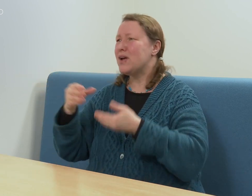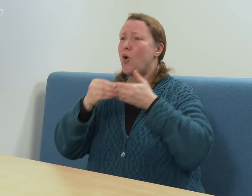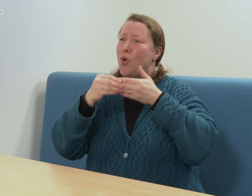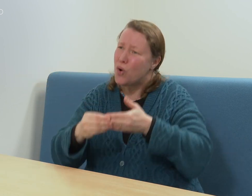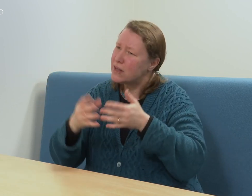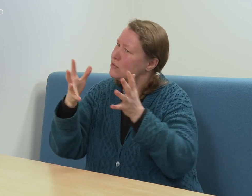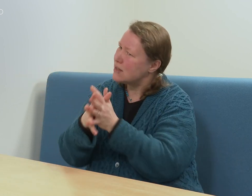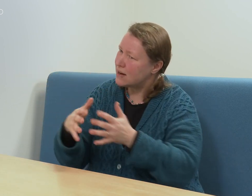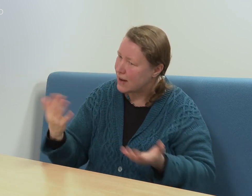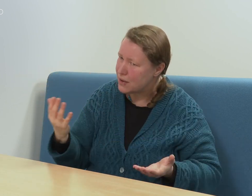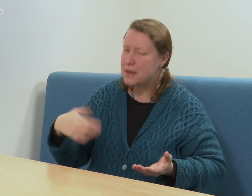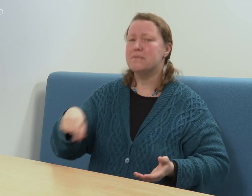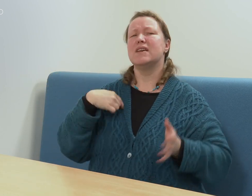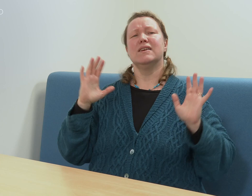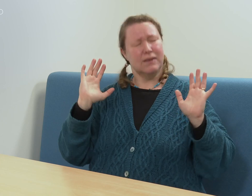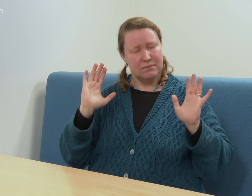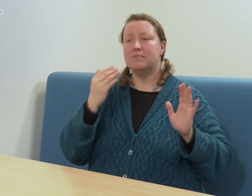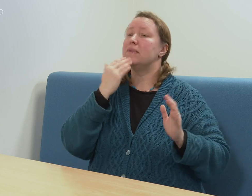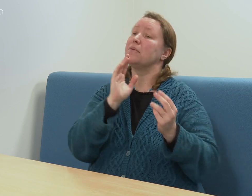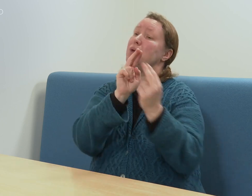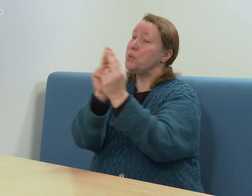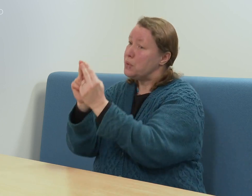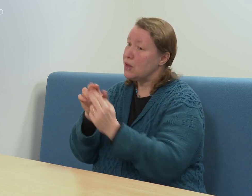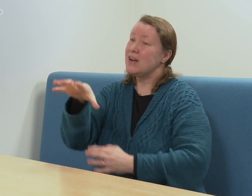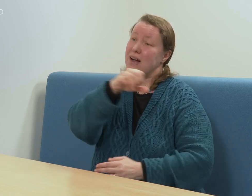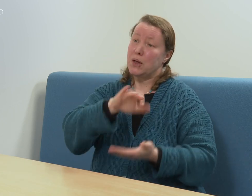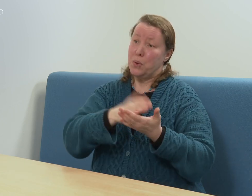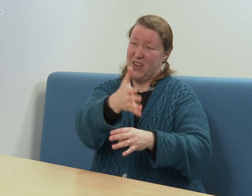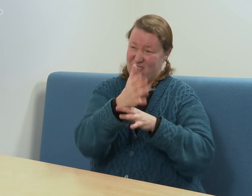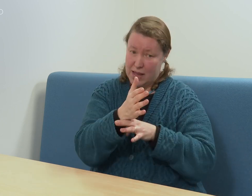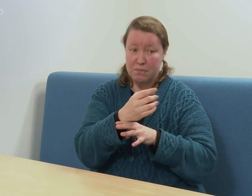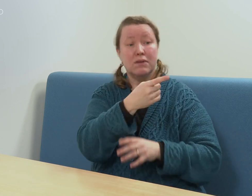Koska emme saaneet selkeää ohjeistusta, otimme yhteyttä kaikkiin tulkkifirmoihin -